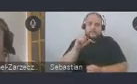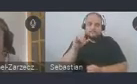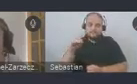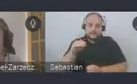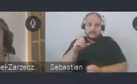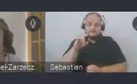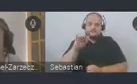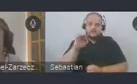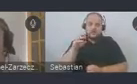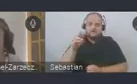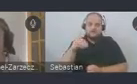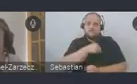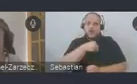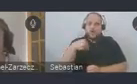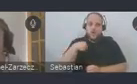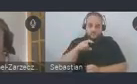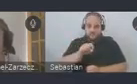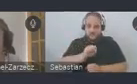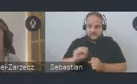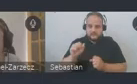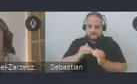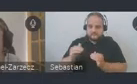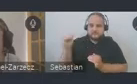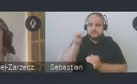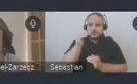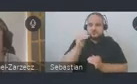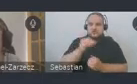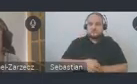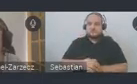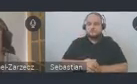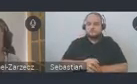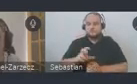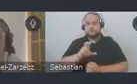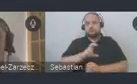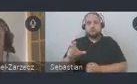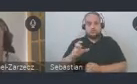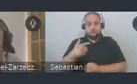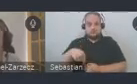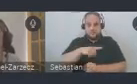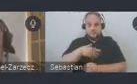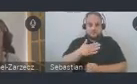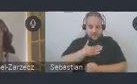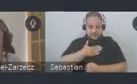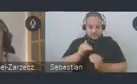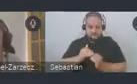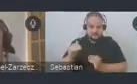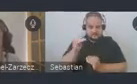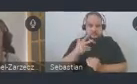kompetencje cyfrowe w naszym kraju są wysokie? Czy mamy jako naród wysokie kompetencje cyfrowe, czy nie?